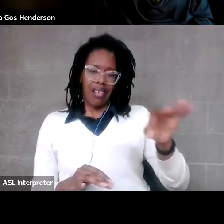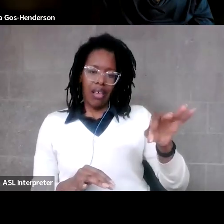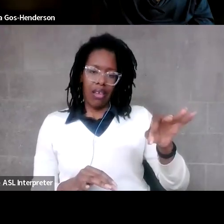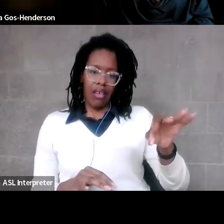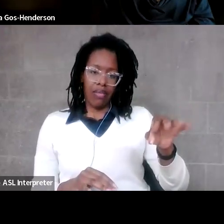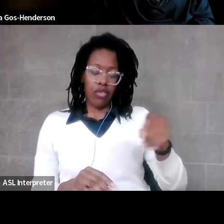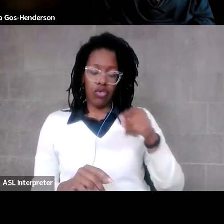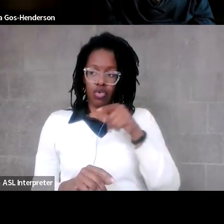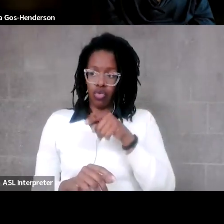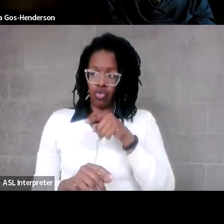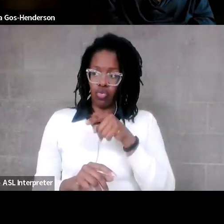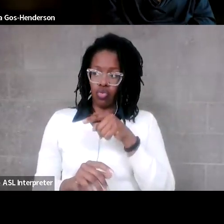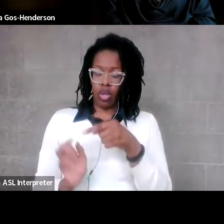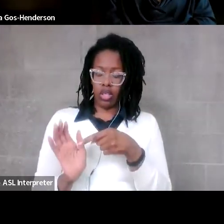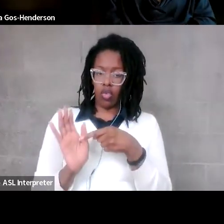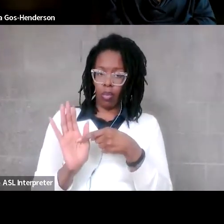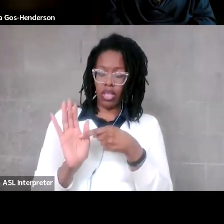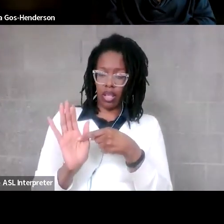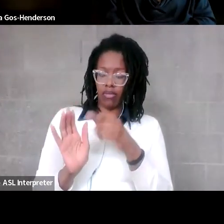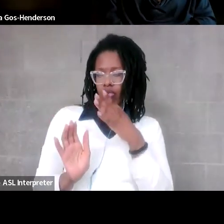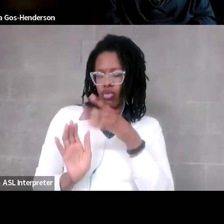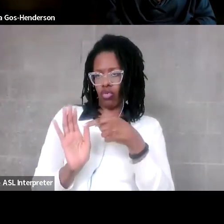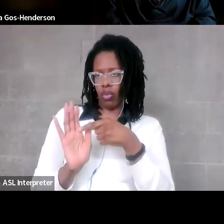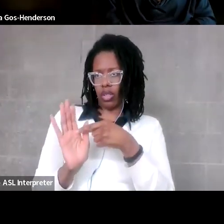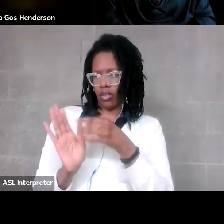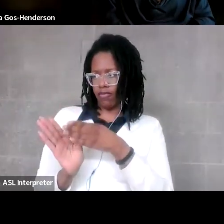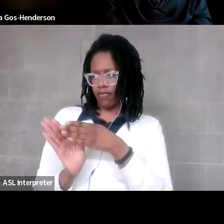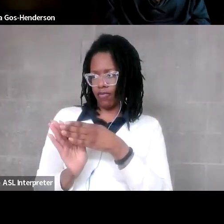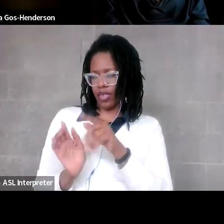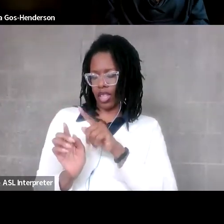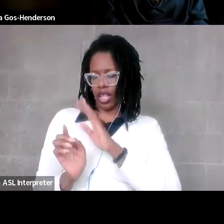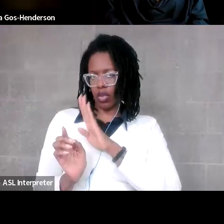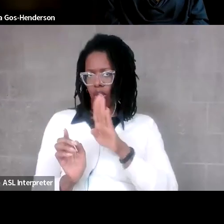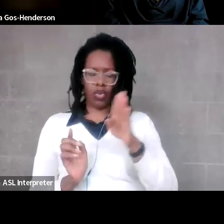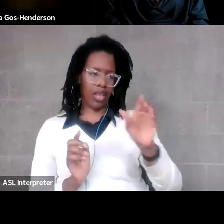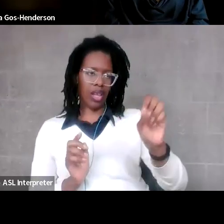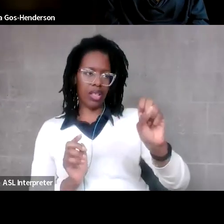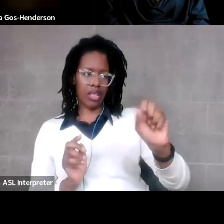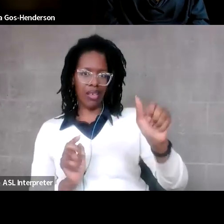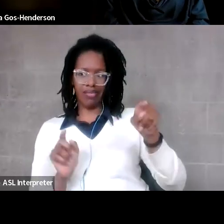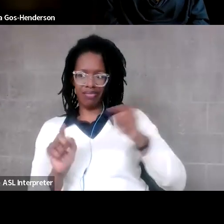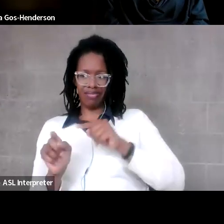como el futuro representante designado y la SSA. Ustedes son las únicas dos personas que necesitan ver ese formulario.